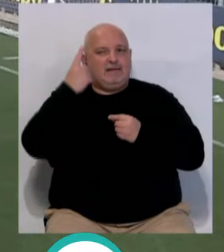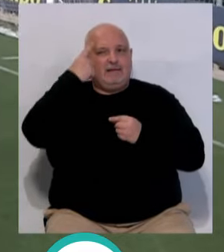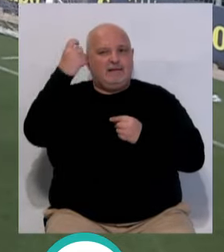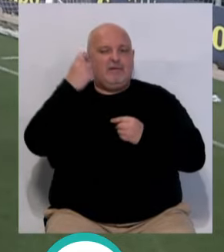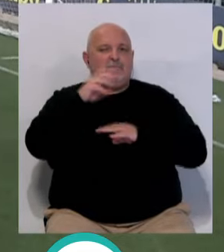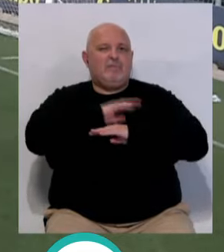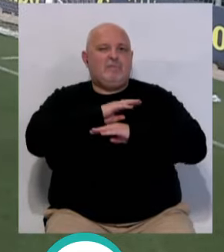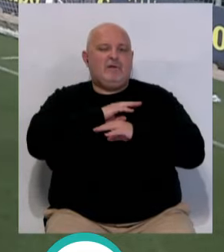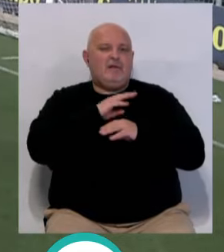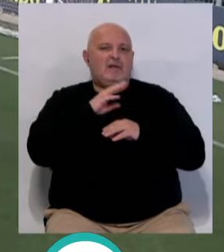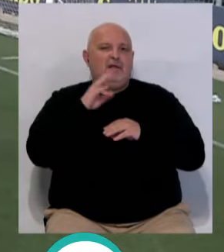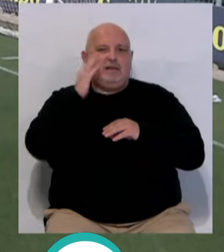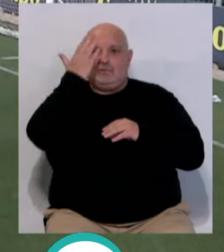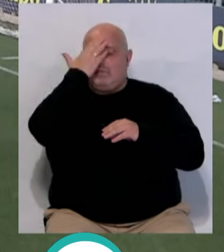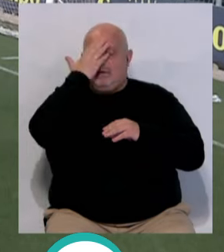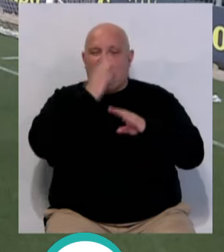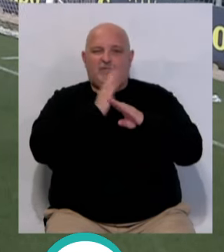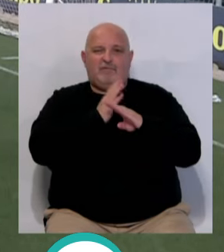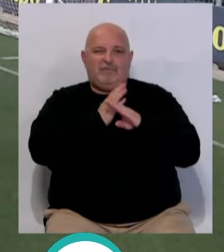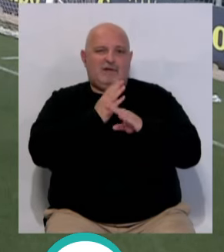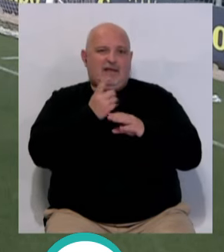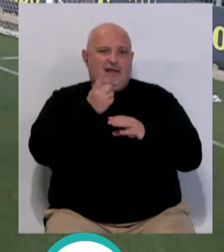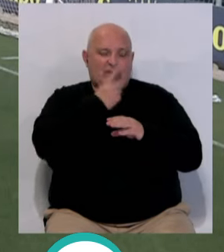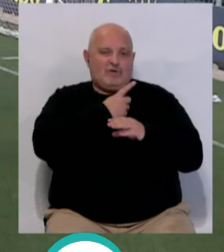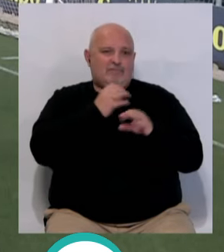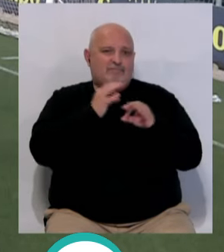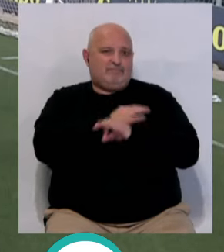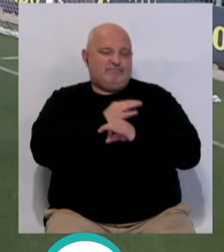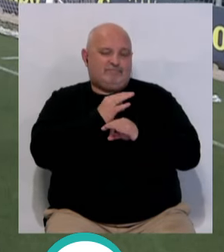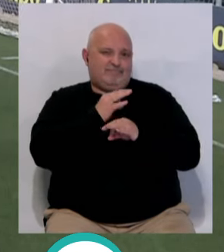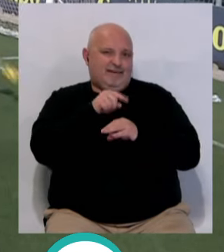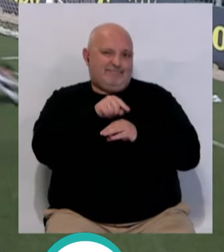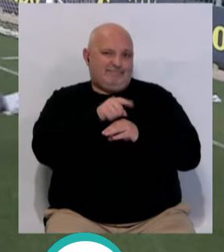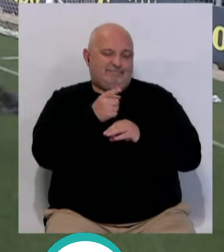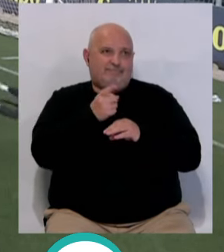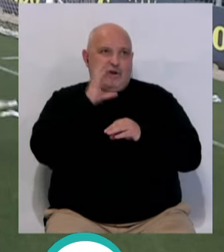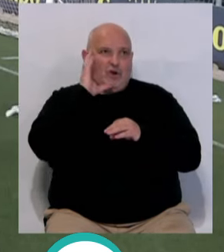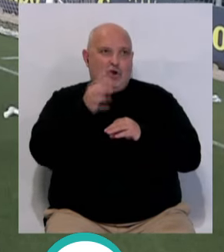cuando el portero titular comete un error que yo creo que también Es lógico que cuando te llegan